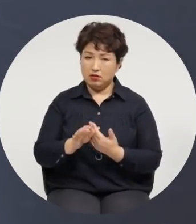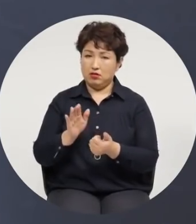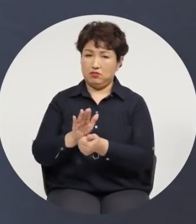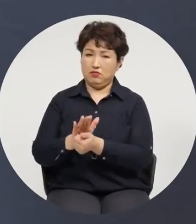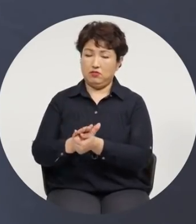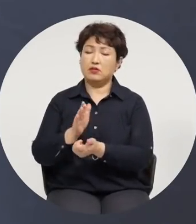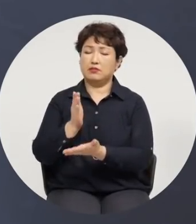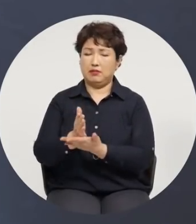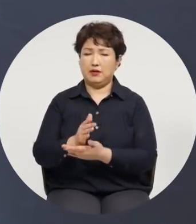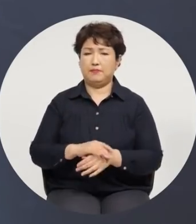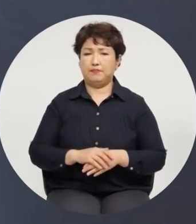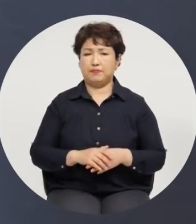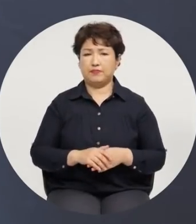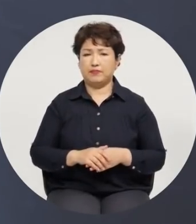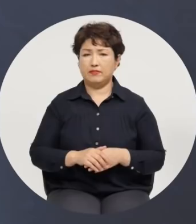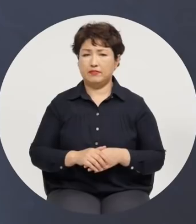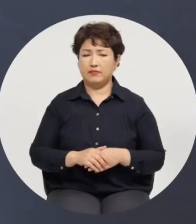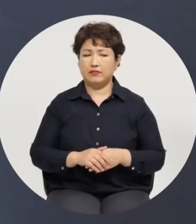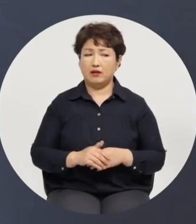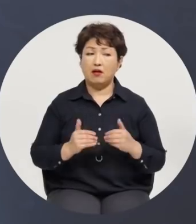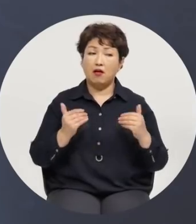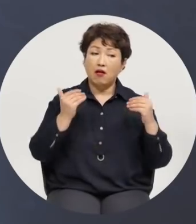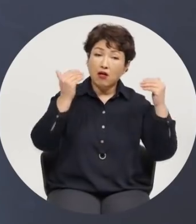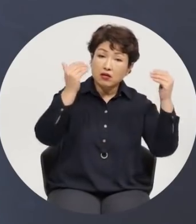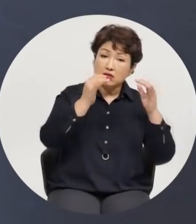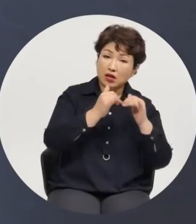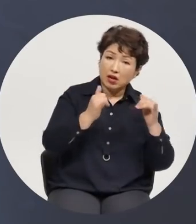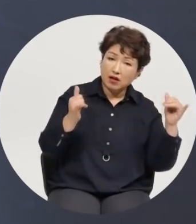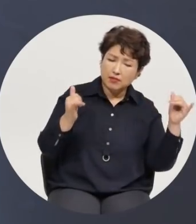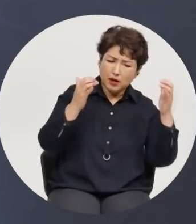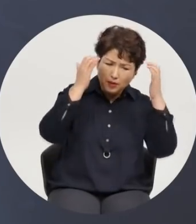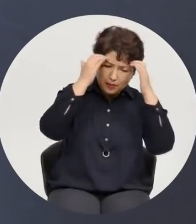어른은 아이보다 크기 때문에 권한을 갖고 있잖아요